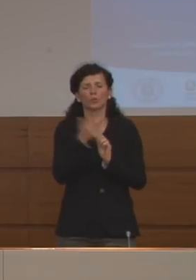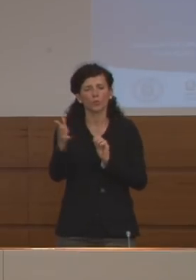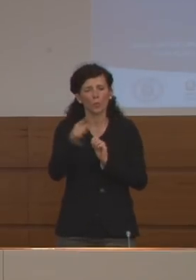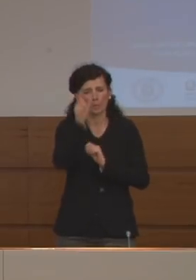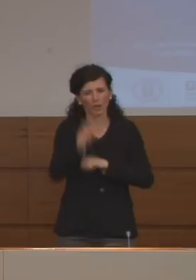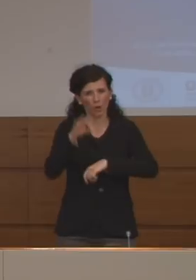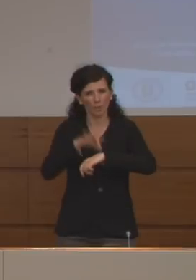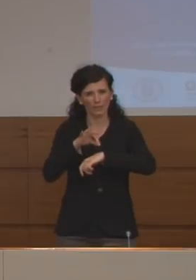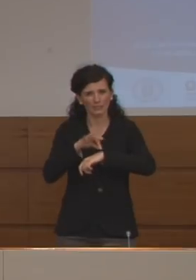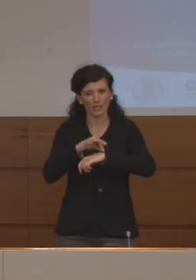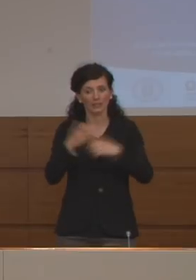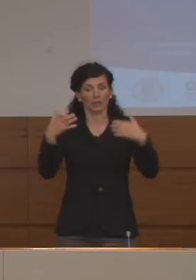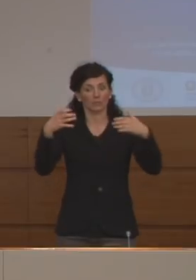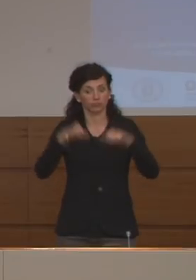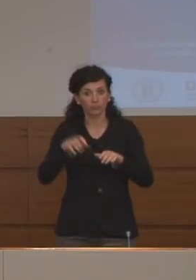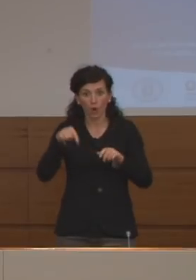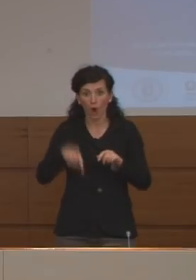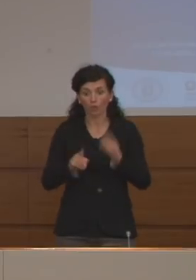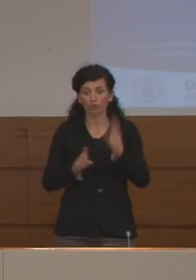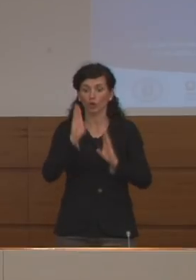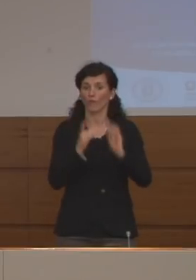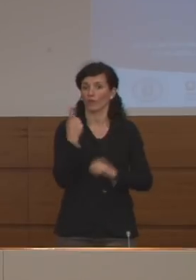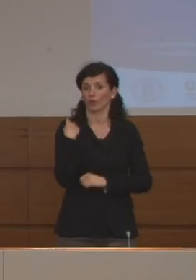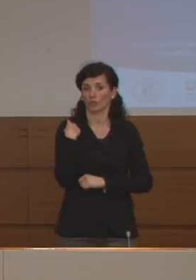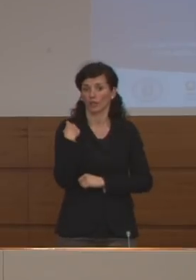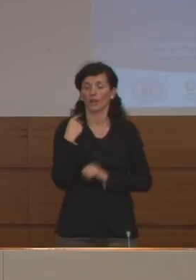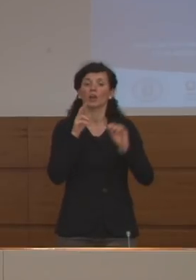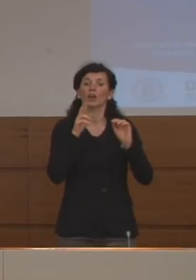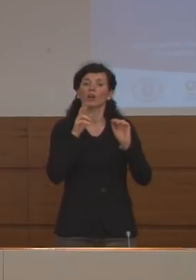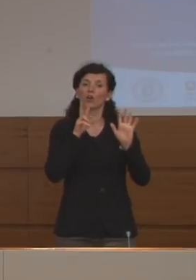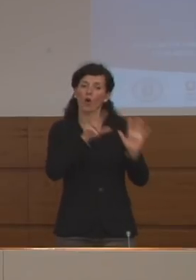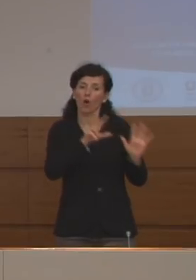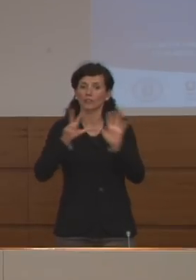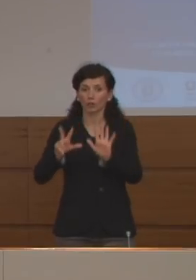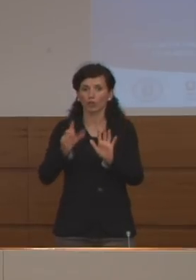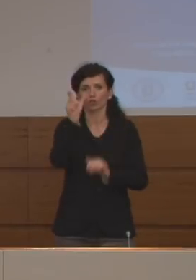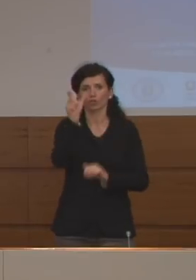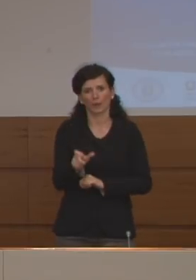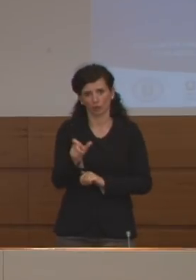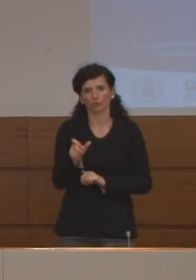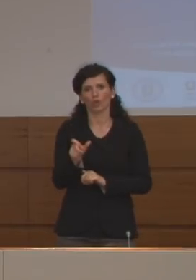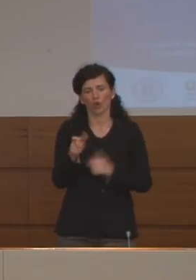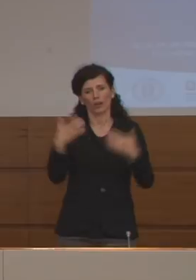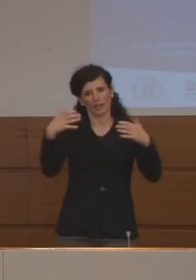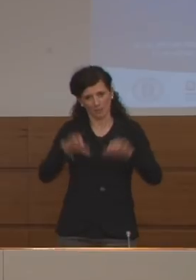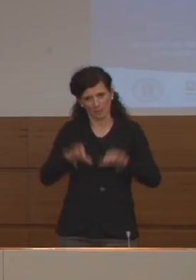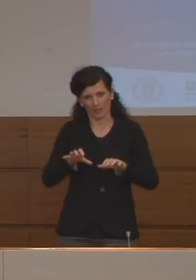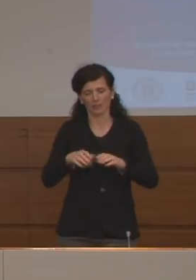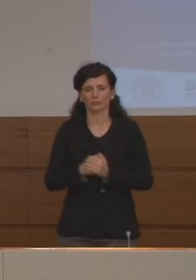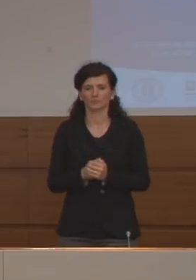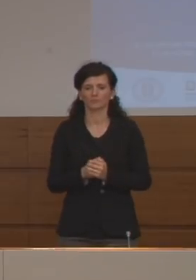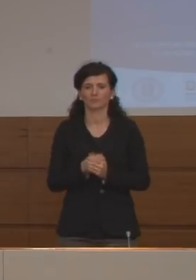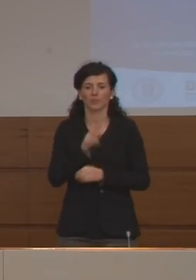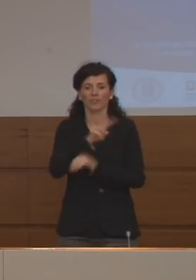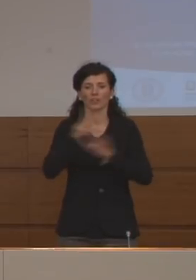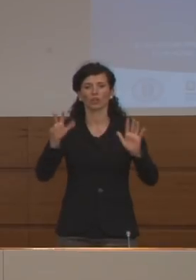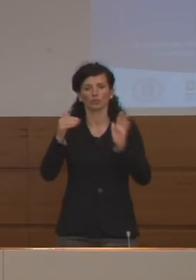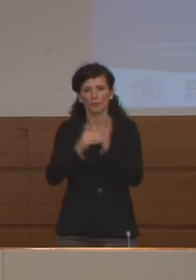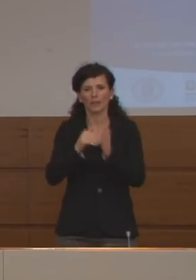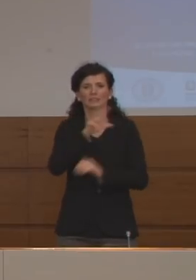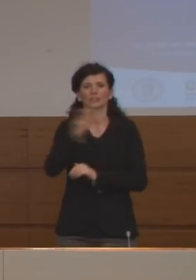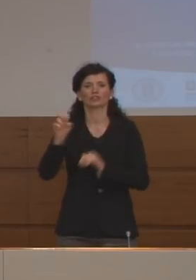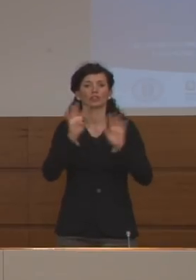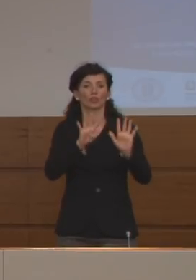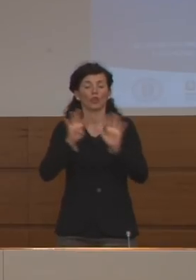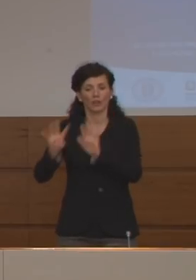diminuisce oggi rispetto a ieri di 88 unità. 28.399 sono i ricoverati con sintomi.